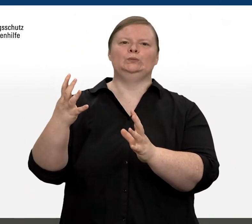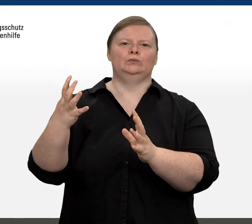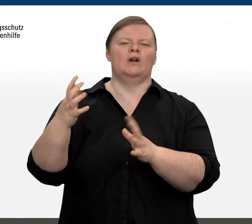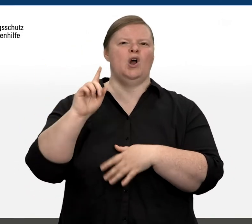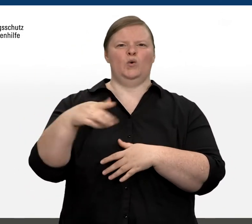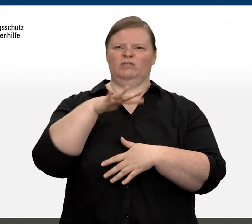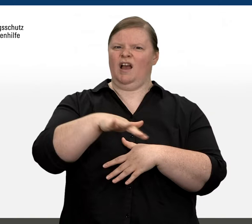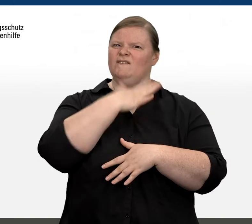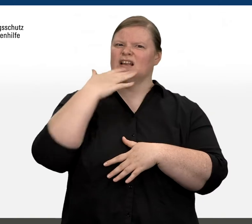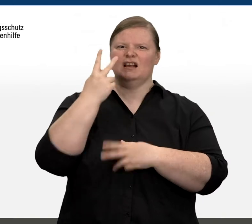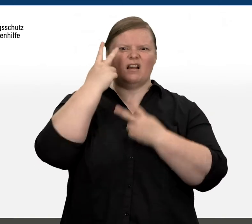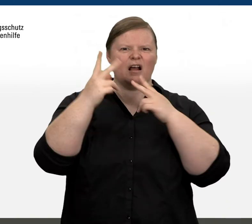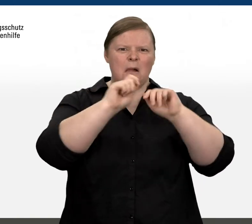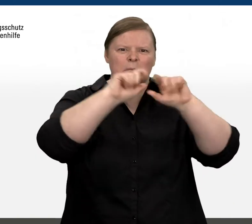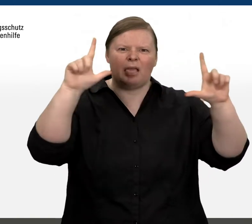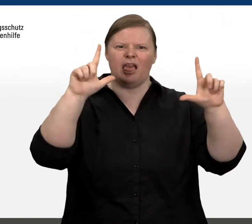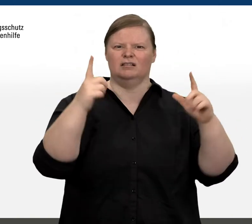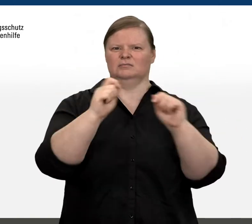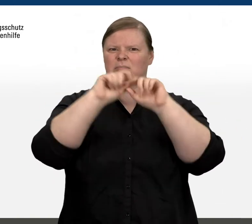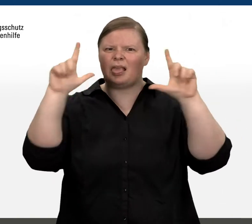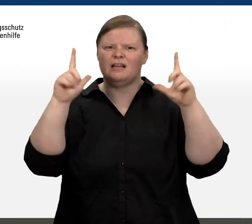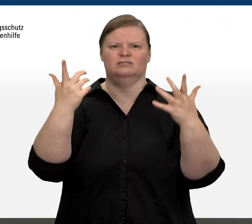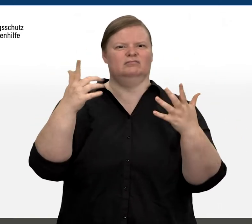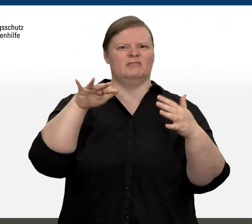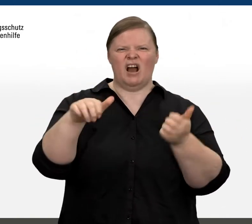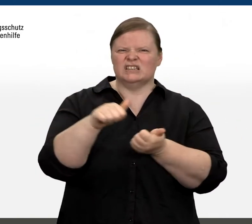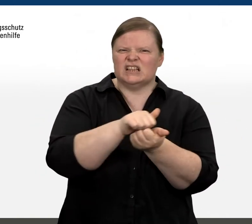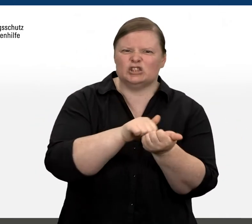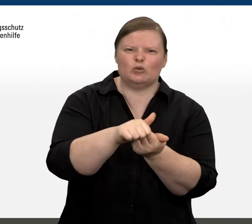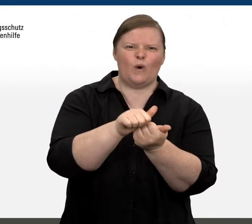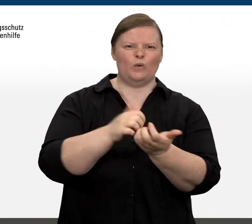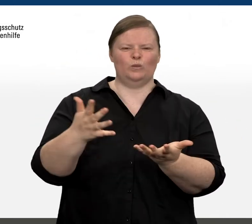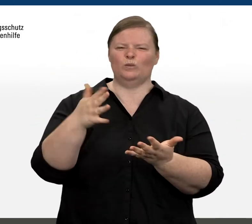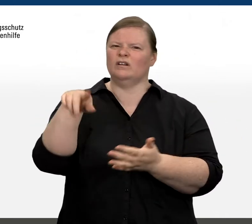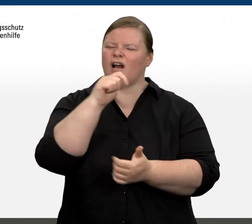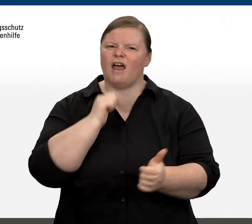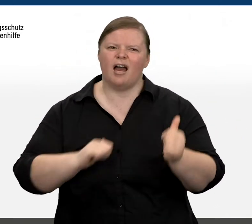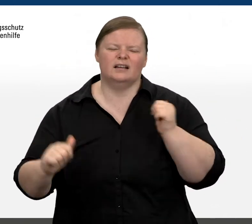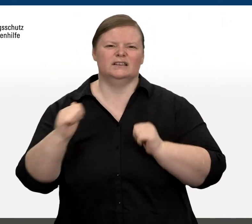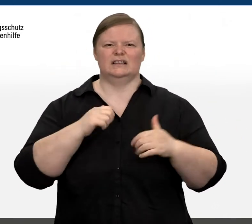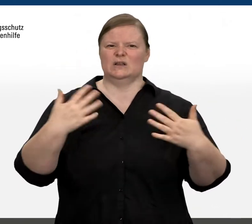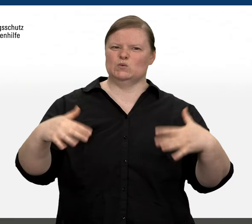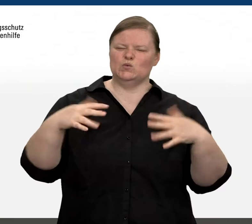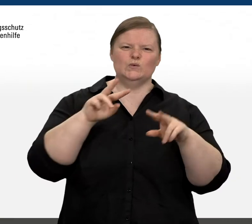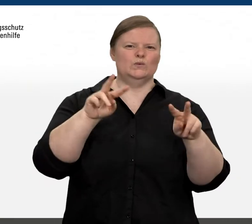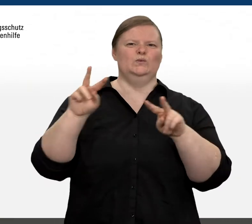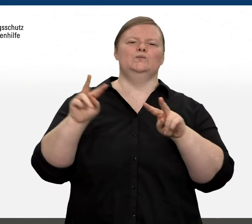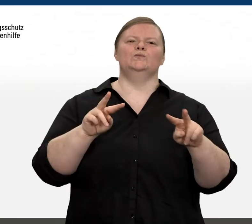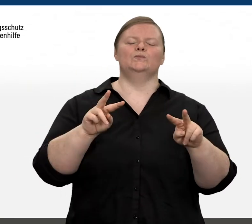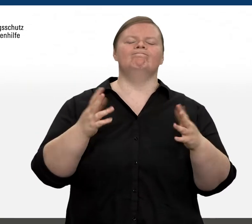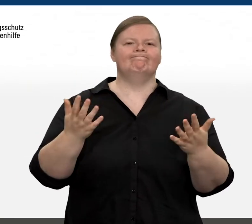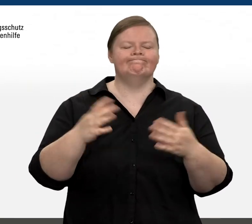und nehmen die Bilder von Zerstörung und Leid wahr.